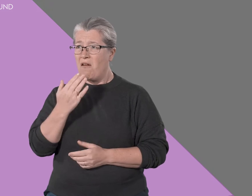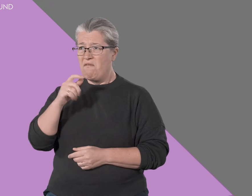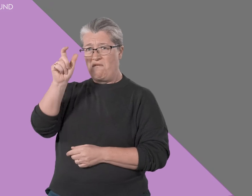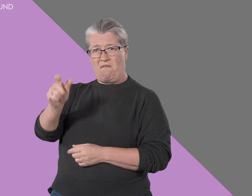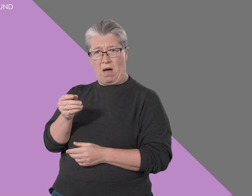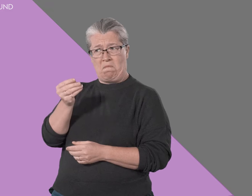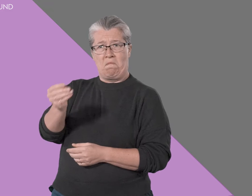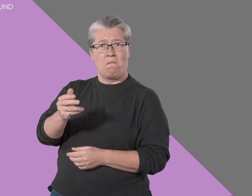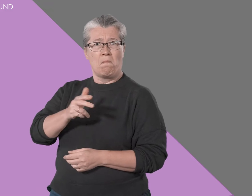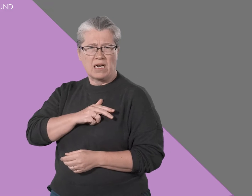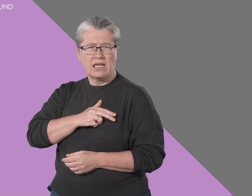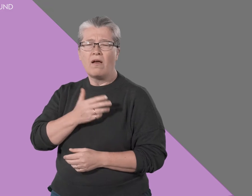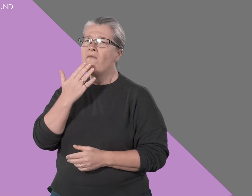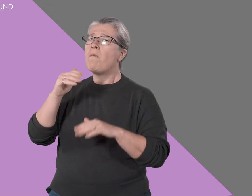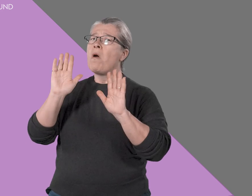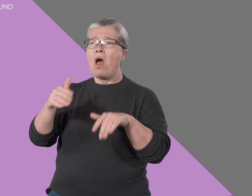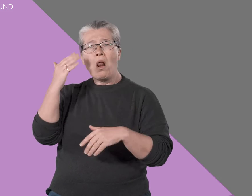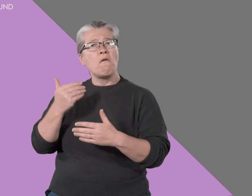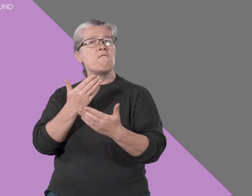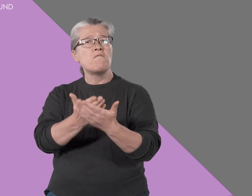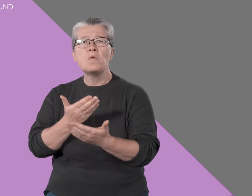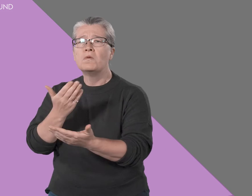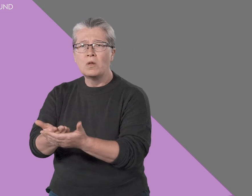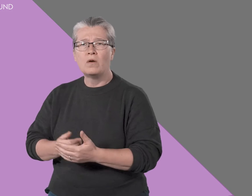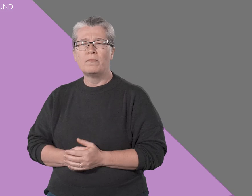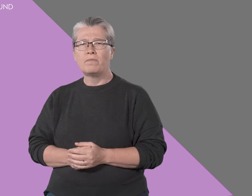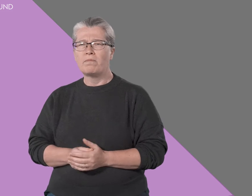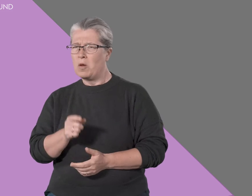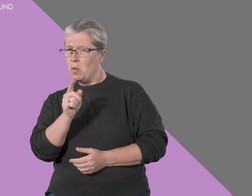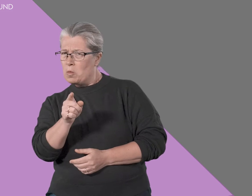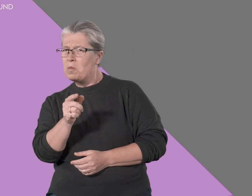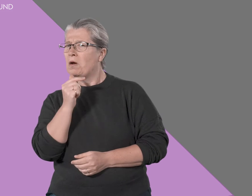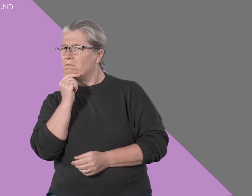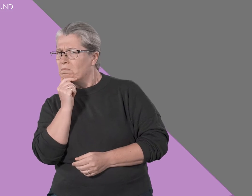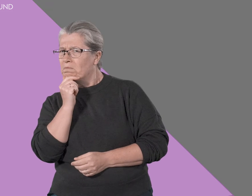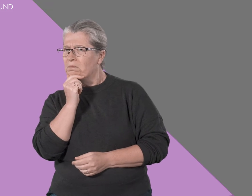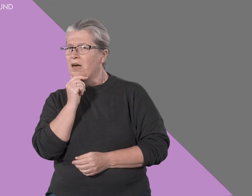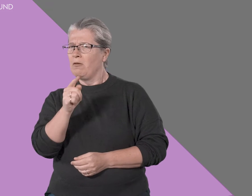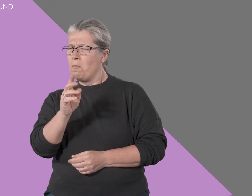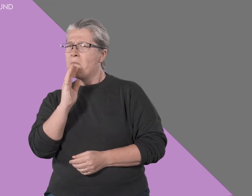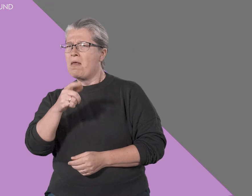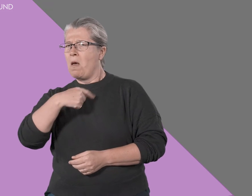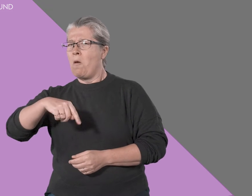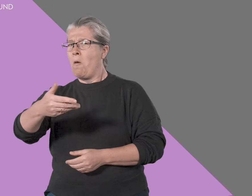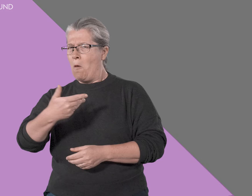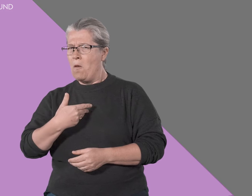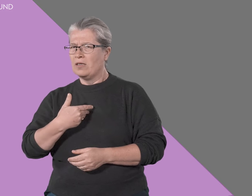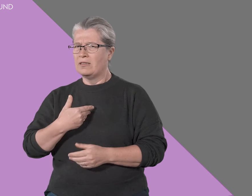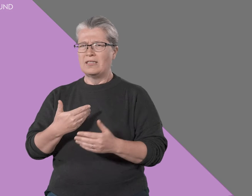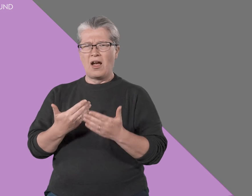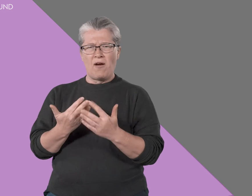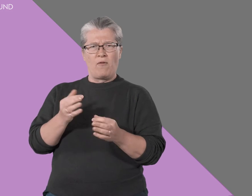Vem som helst kan föreslå prismottagare, så berätta för oss varför -